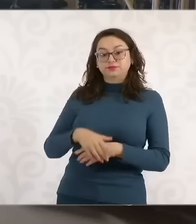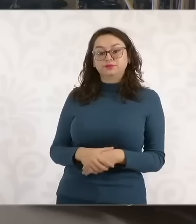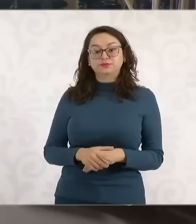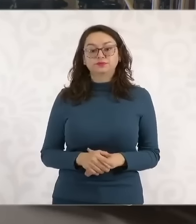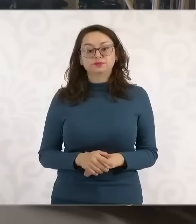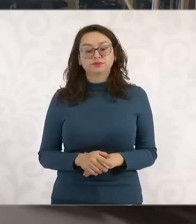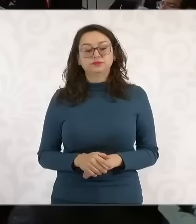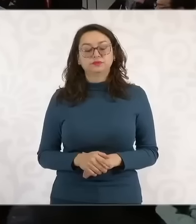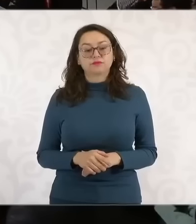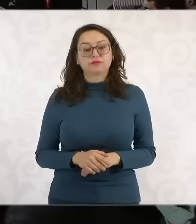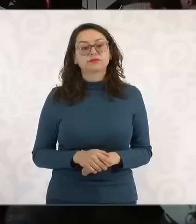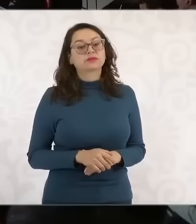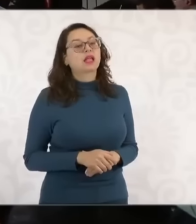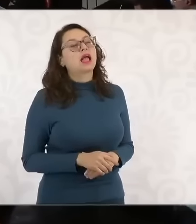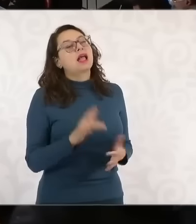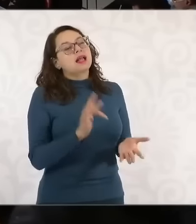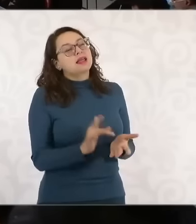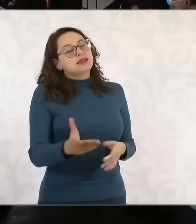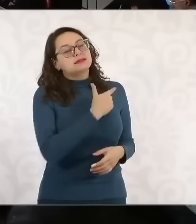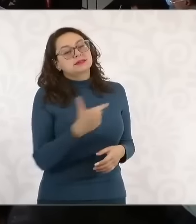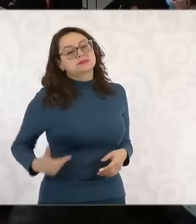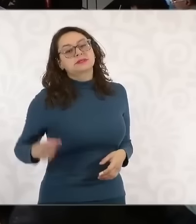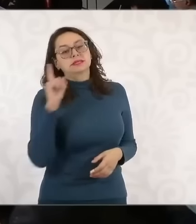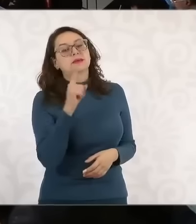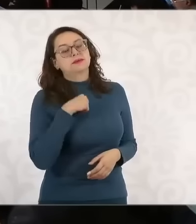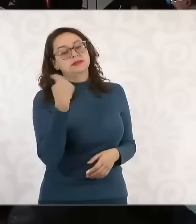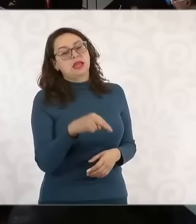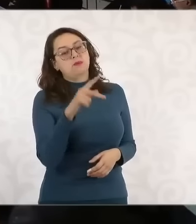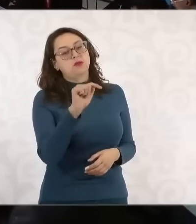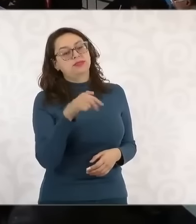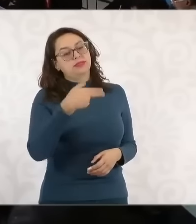Gracias, presidenta. Tania Damián de Ángulo 7. Buenos días a todos los presentes. Sobre